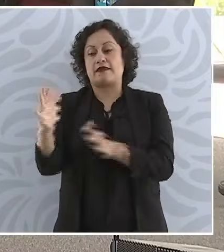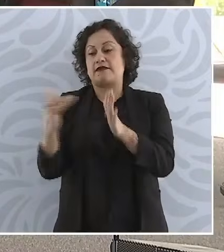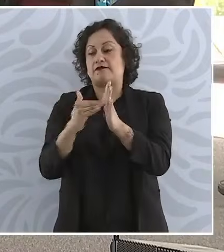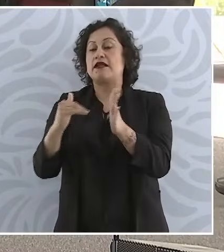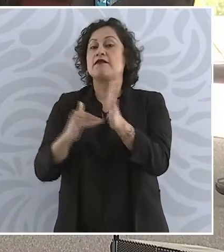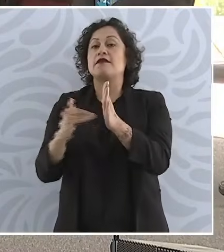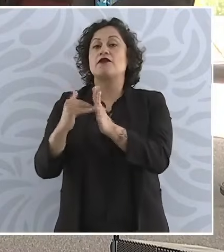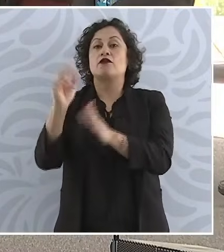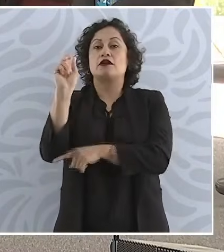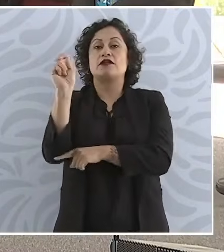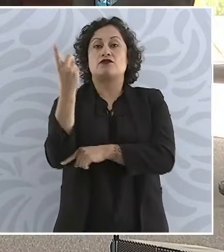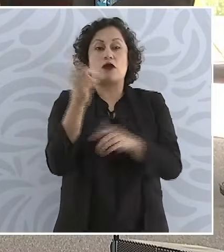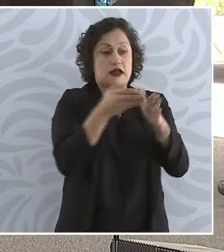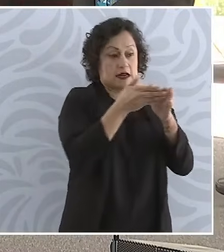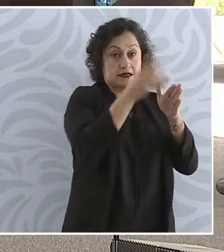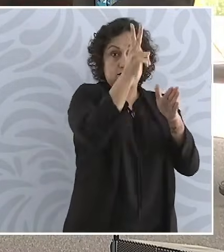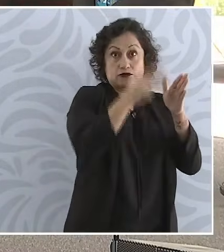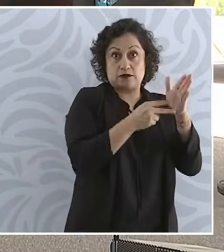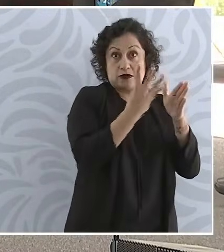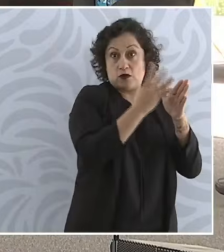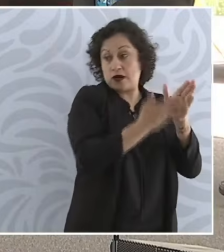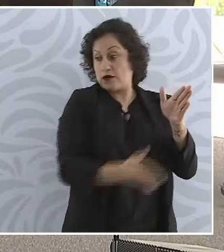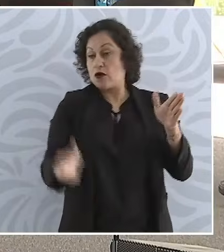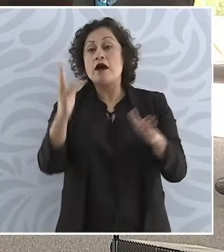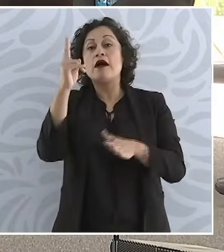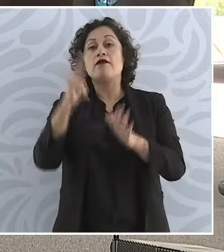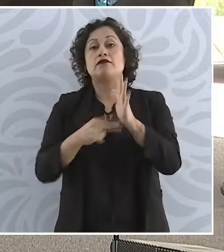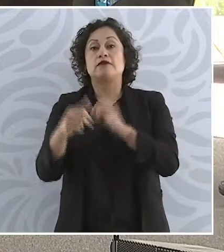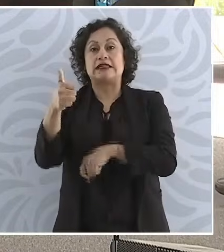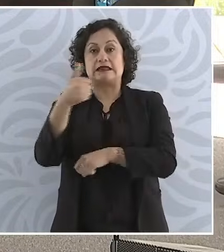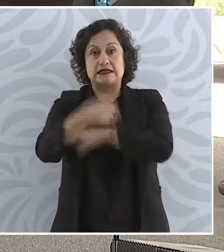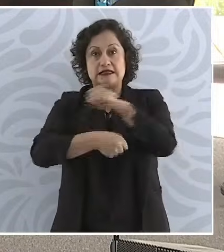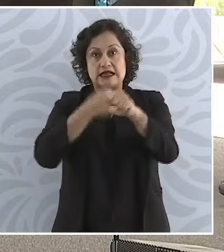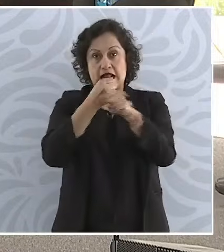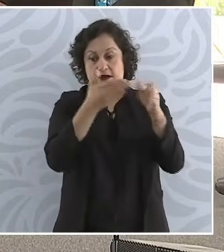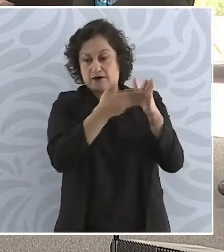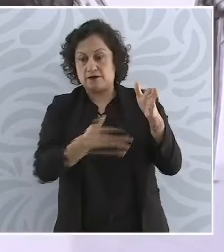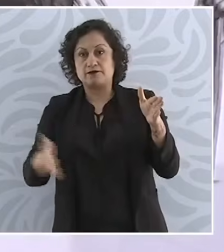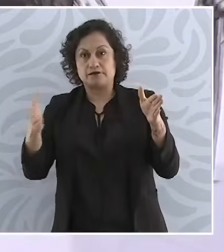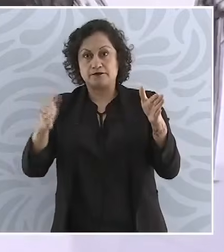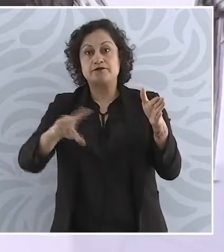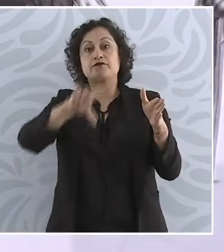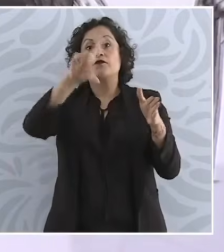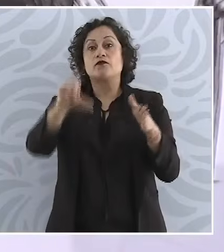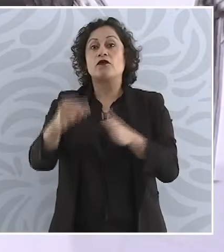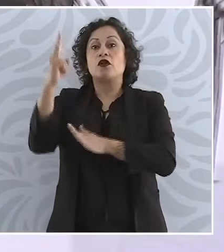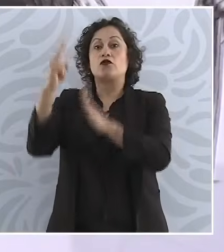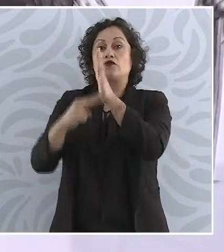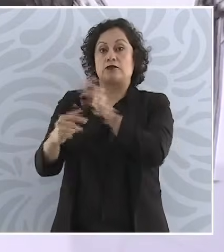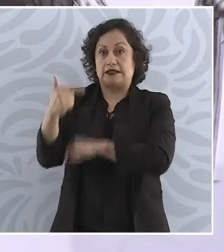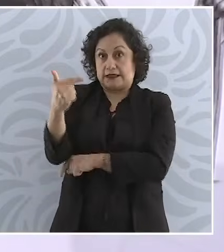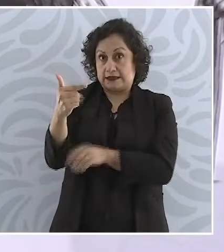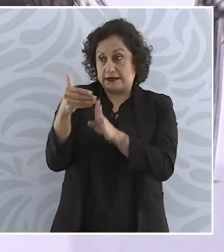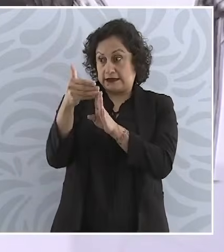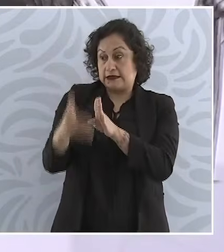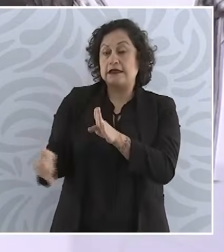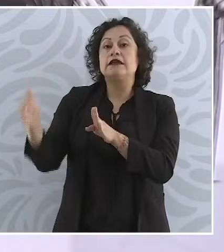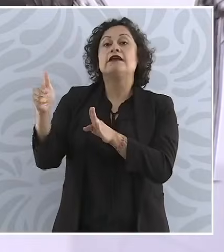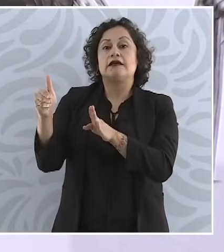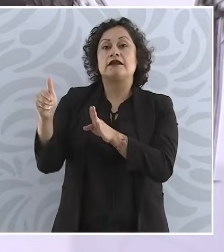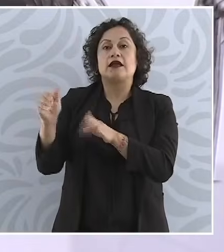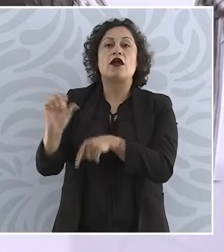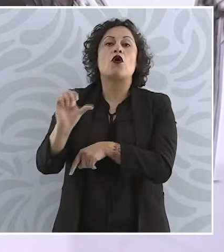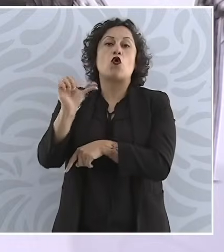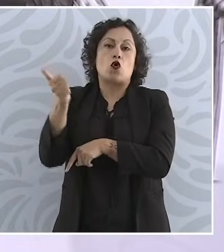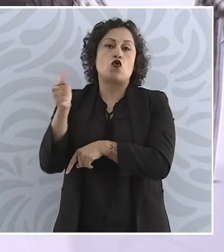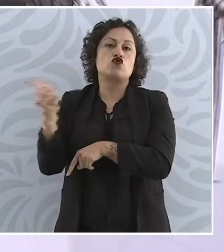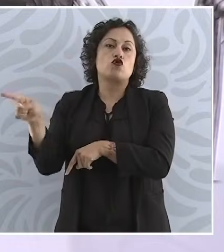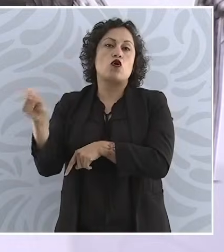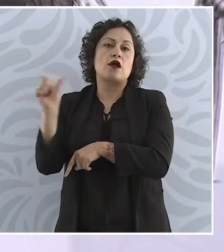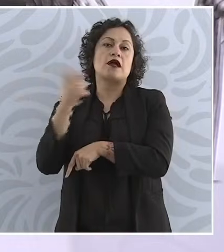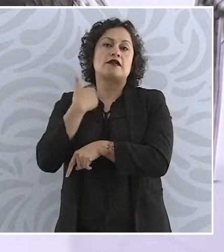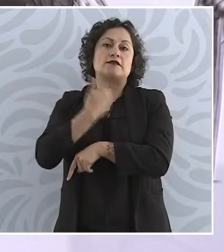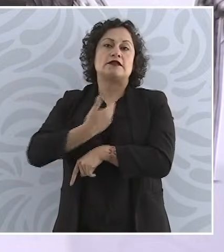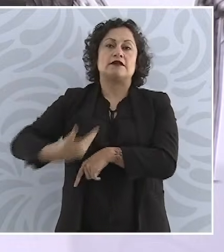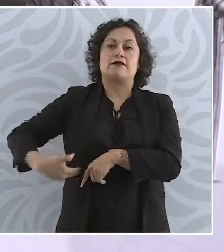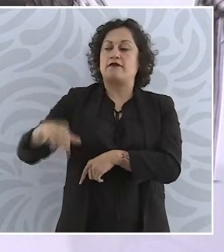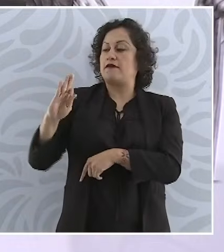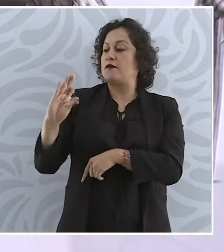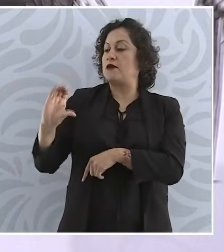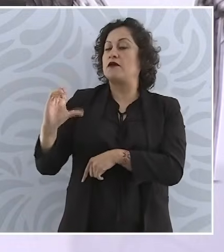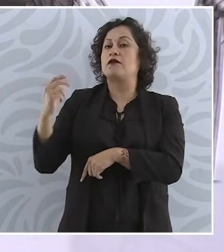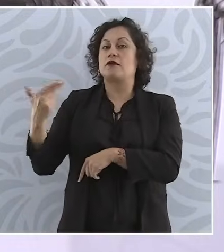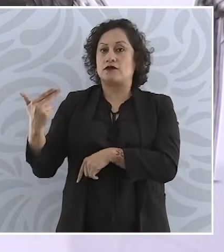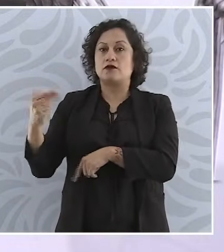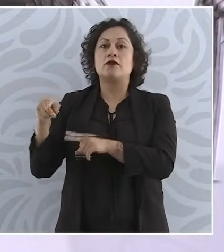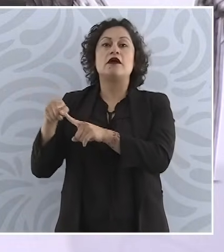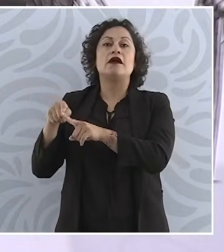2004 y 2006 en 2007 otro presidente espurio Calderón recibió 12000 millones de dólares